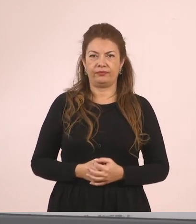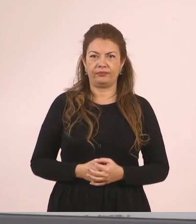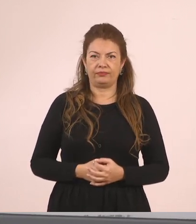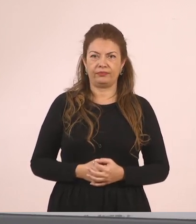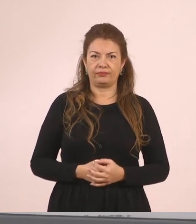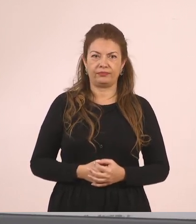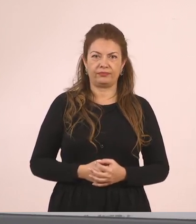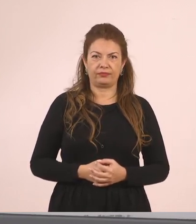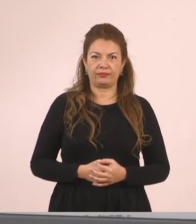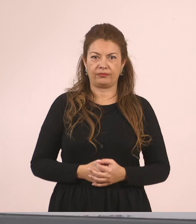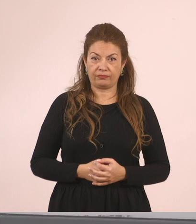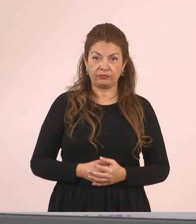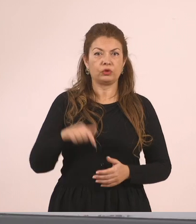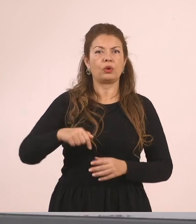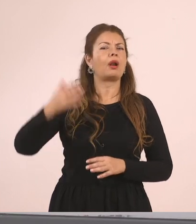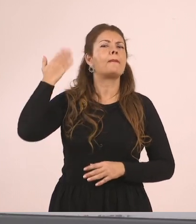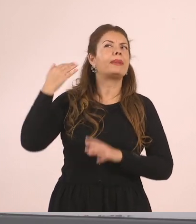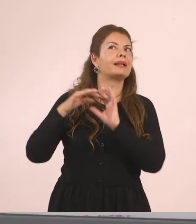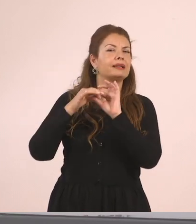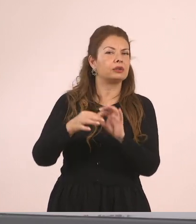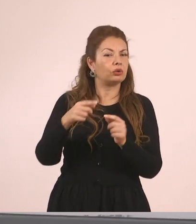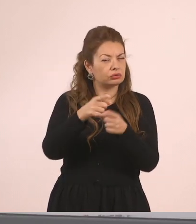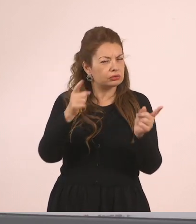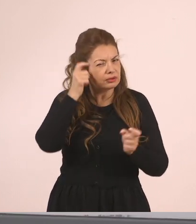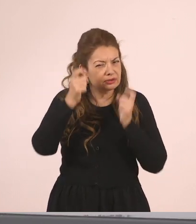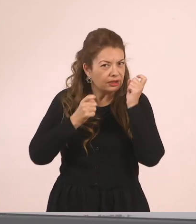Πάμε να το δούμε στον Παρατατικό. Σκεφτείτε κι εσείς.